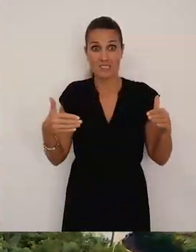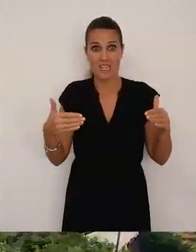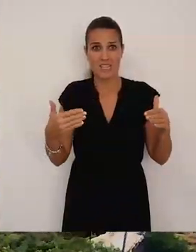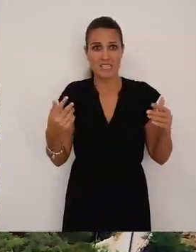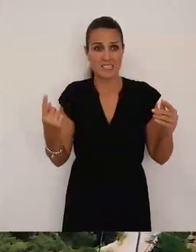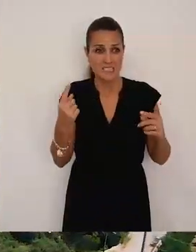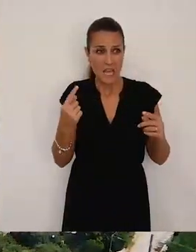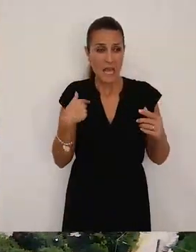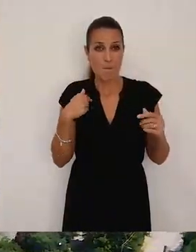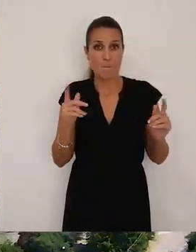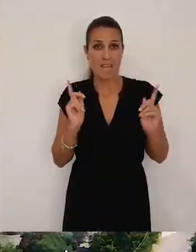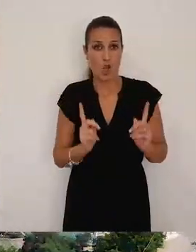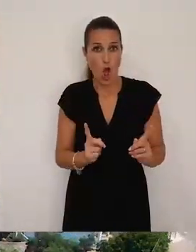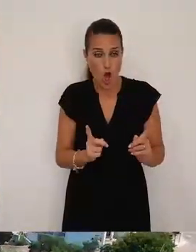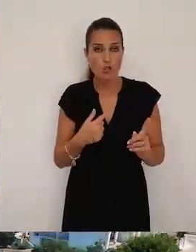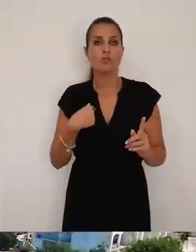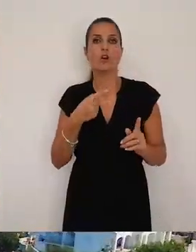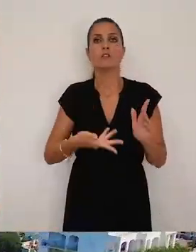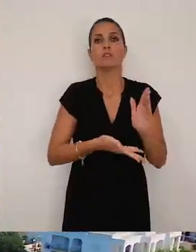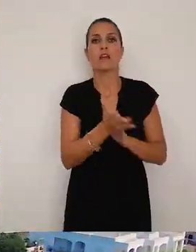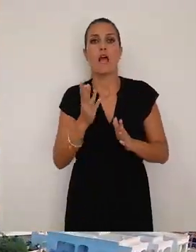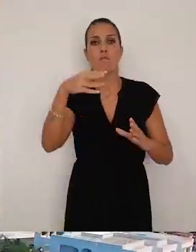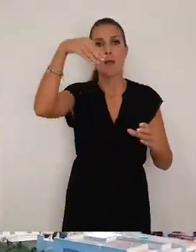insicura a causa dei frequenti attacchi provenienti dal mare.